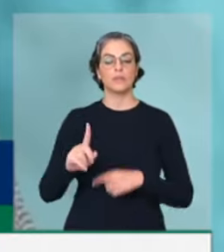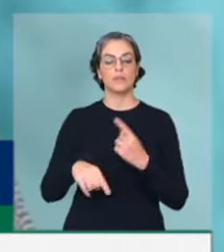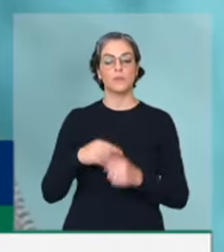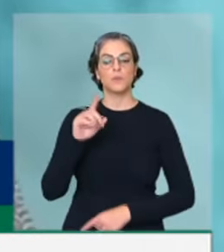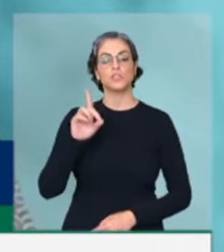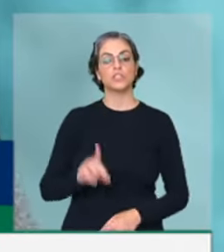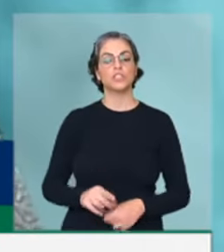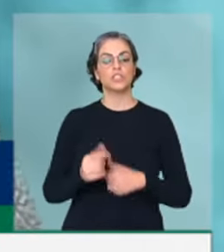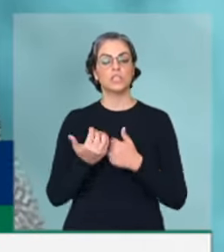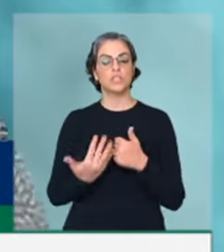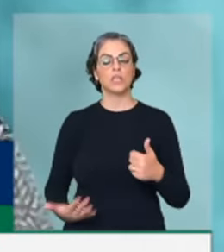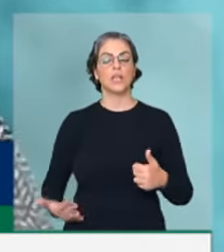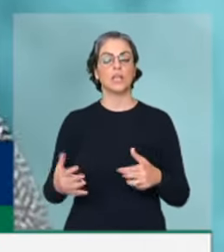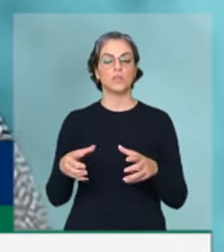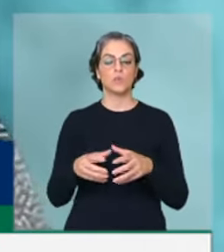AMAZONAS, DE ALDO ARANTES, DE LUCIANO SIQUEIRA, DE TANTOS